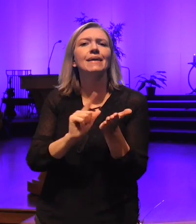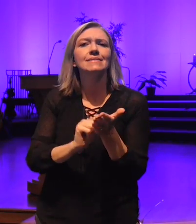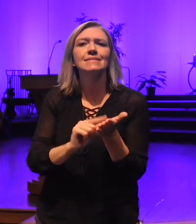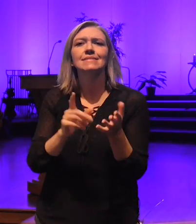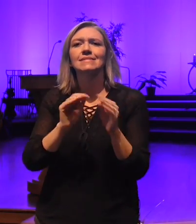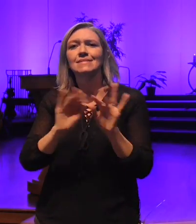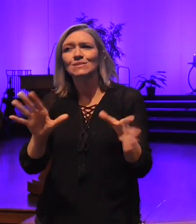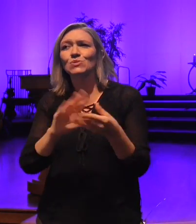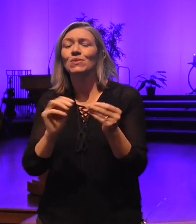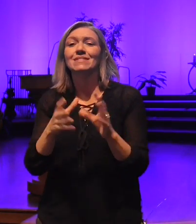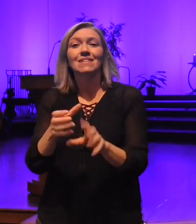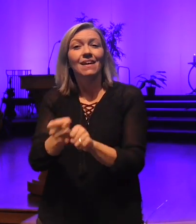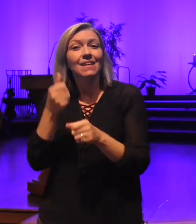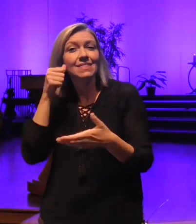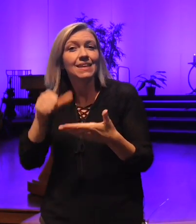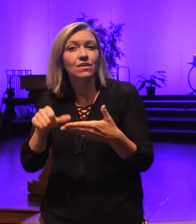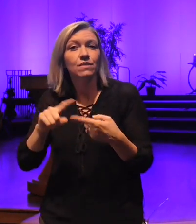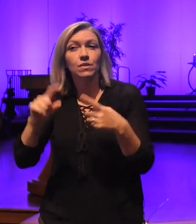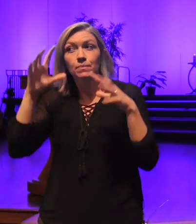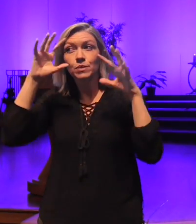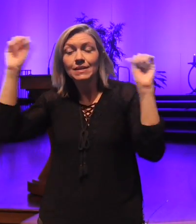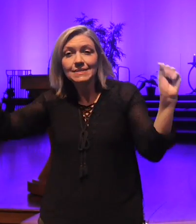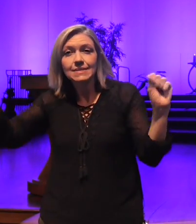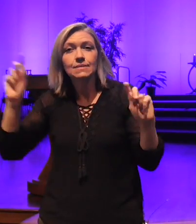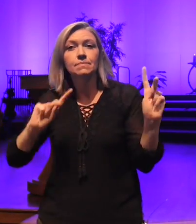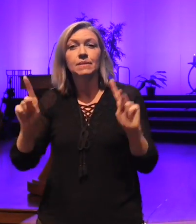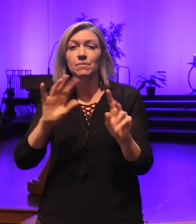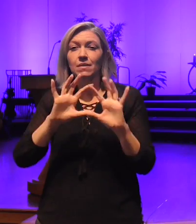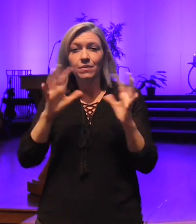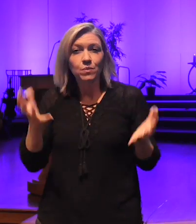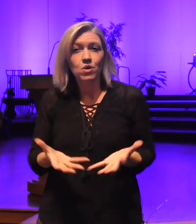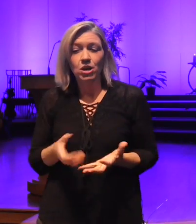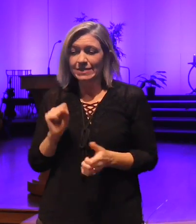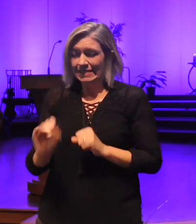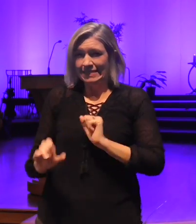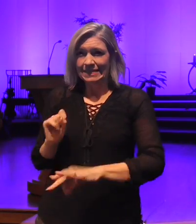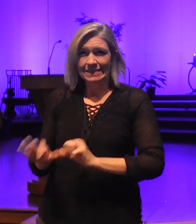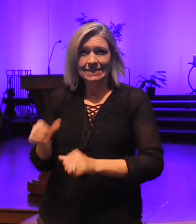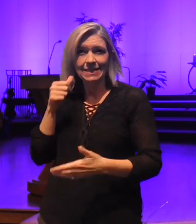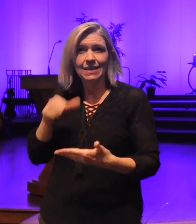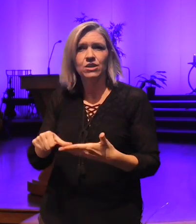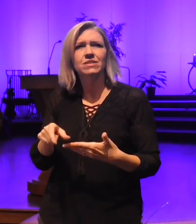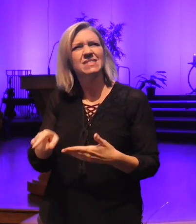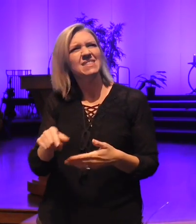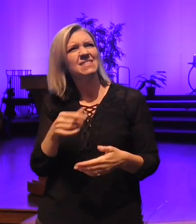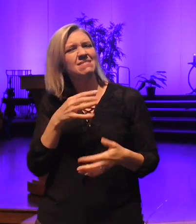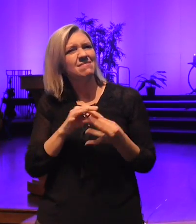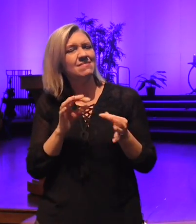y de personas de todo el mundo y comentó: "Aquí no soy nada". pero antes fui pescador y ahora